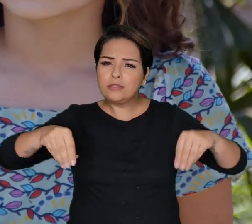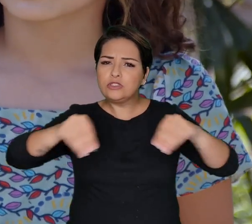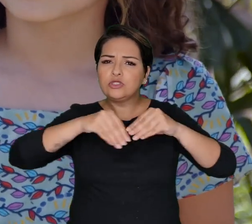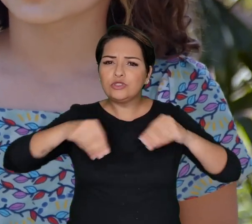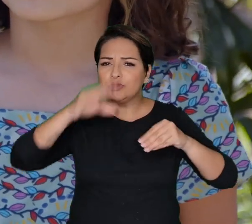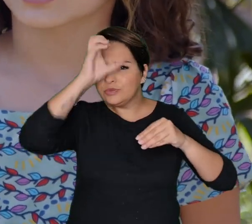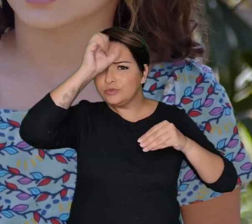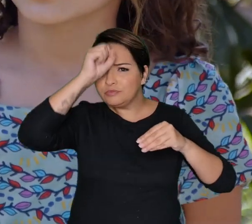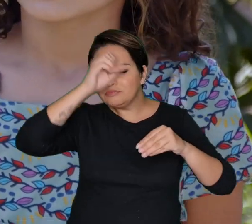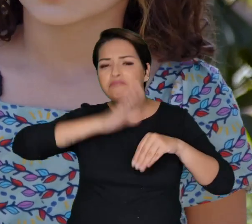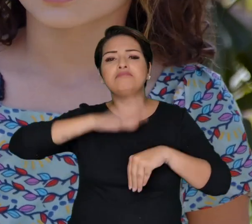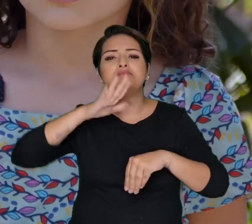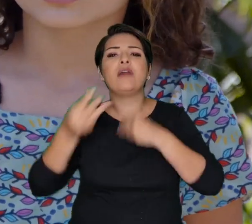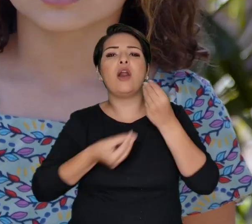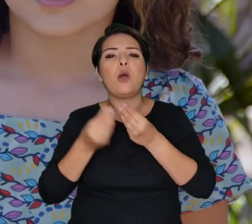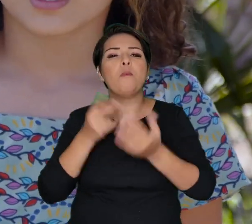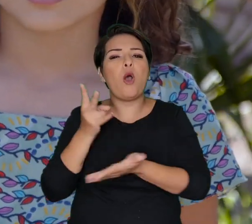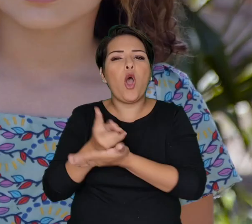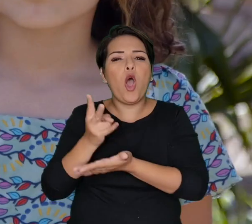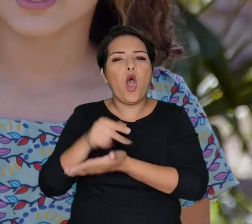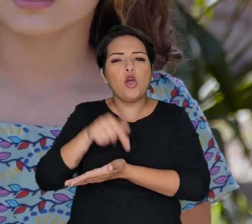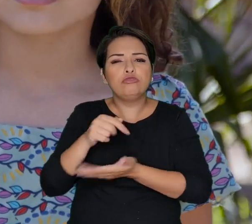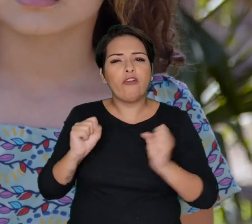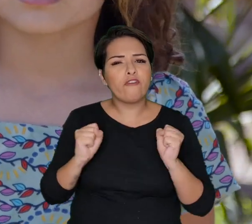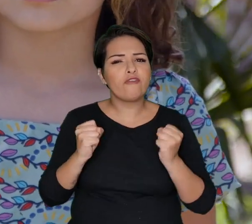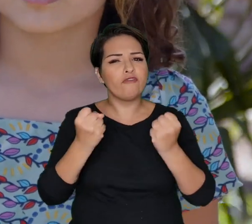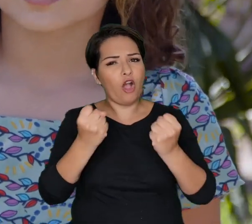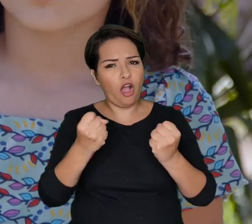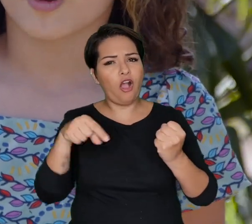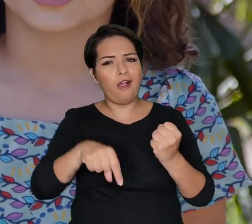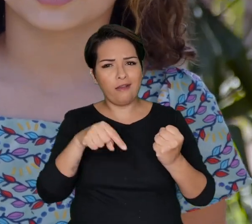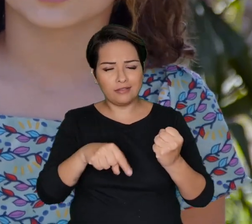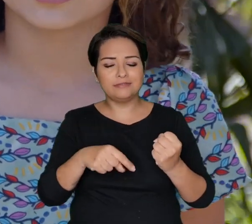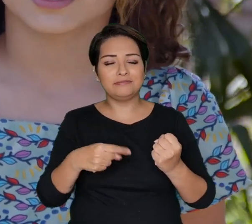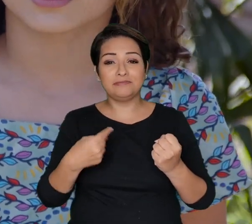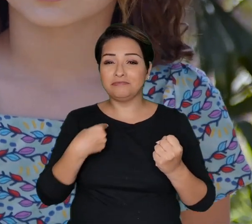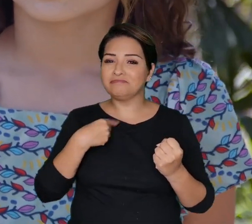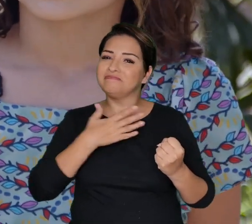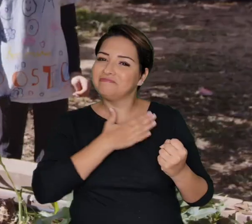e também para ela continuar bem forte.